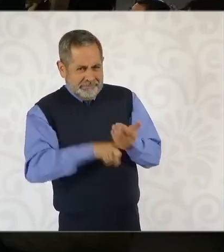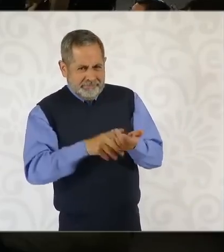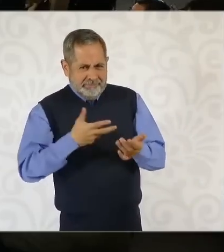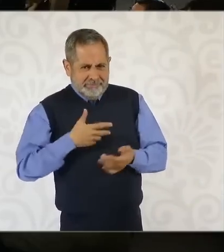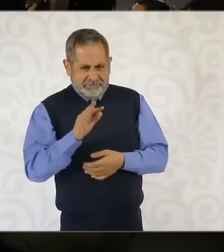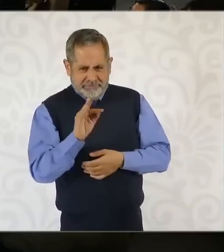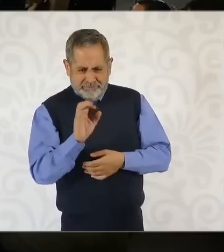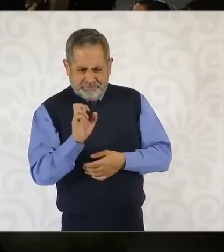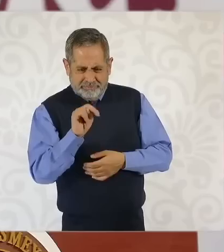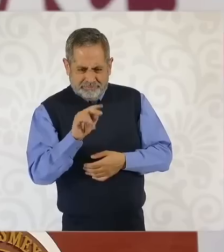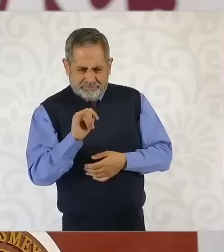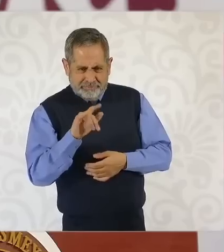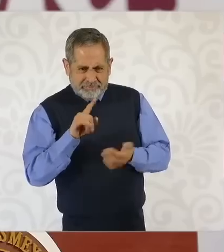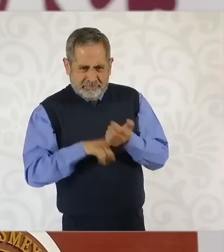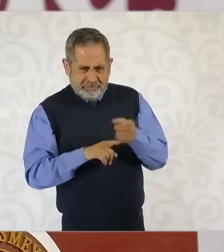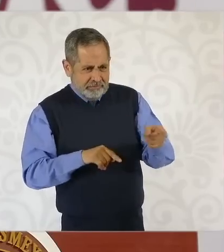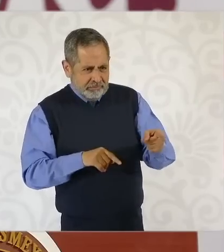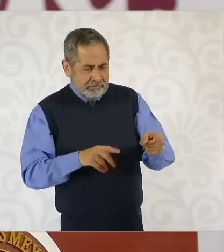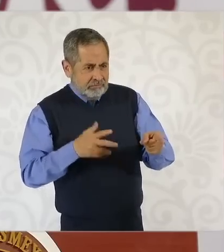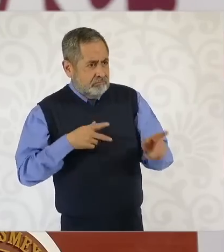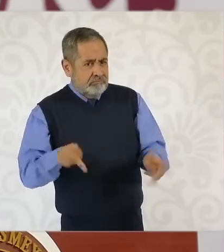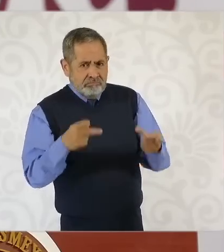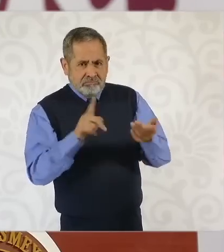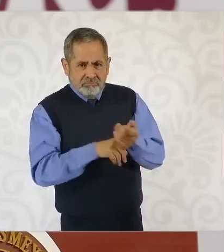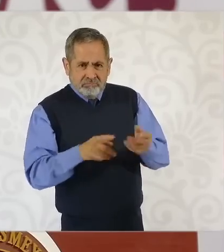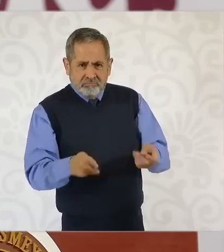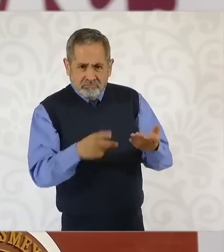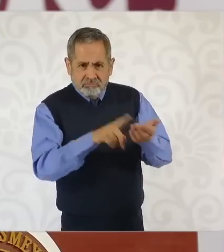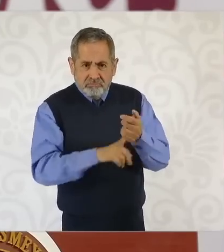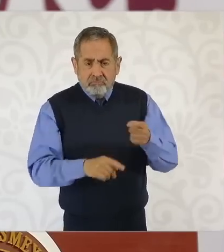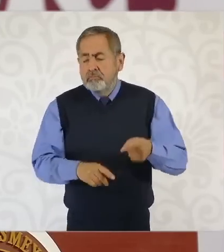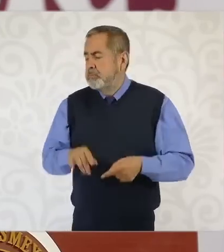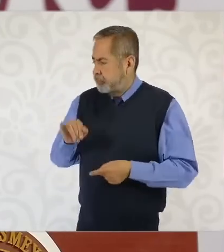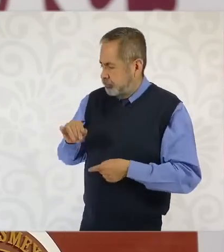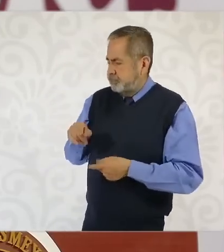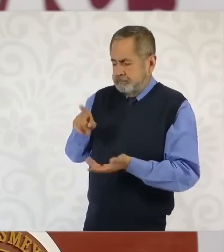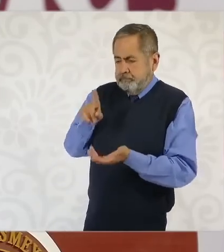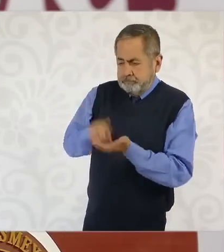opioide es un opioide es un opioide necesariamente fentanilo sí es un oped sintético Pero lo